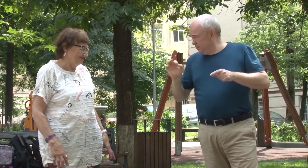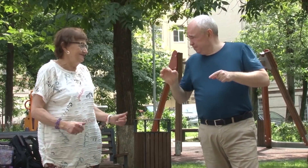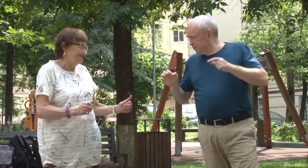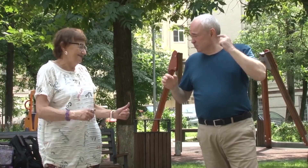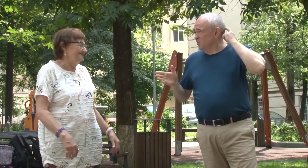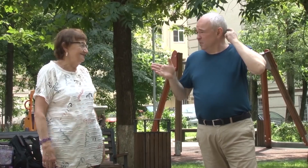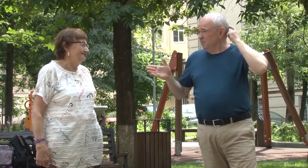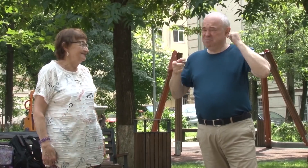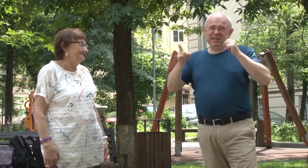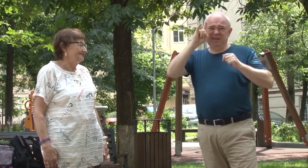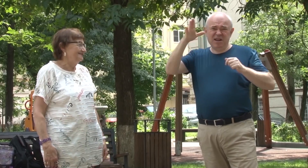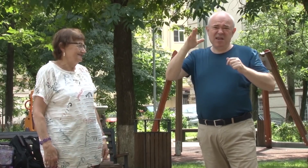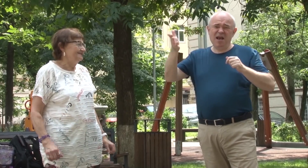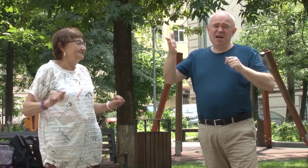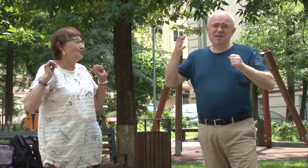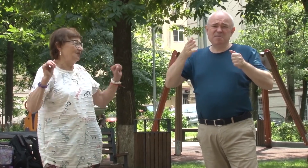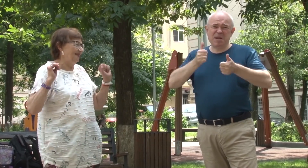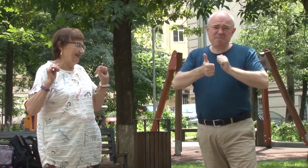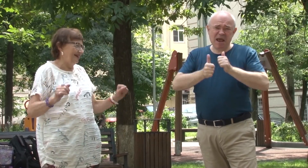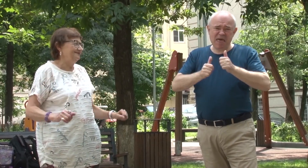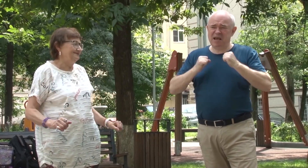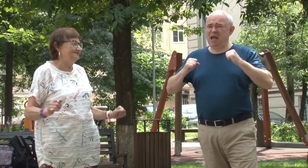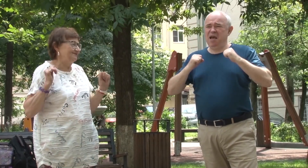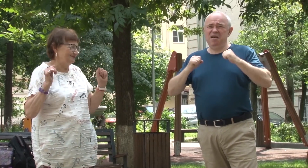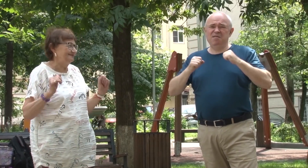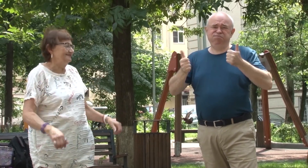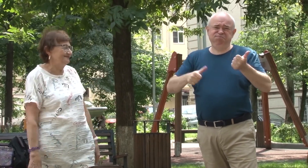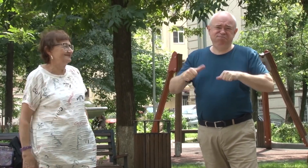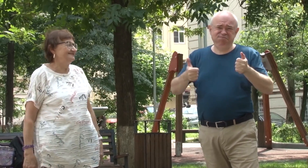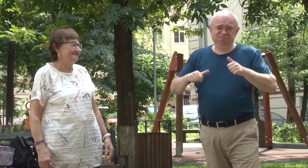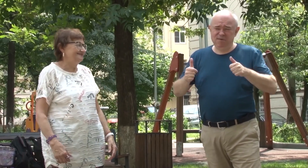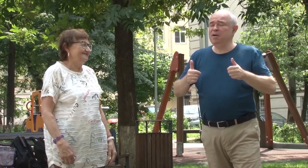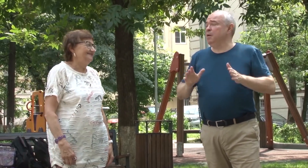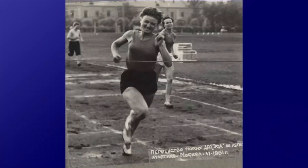Известная была спортсменка, многократная победительница различных соревнований, в том числе Всемирных игр глухих.